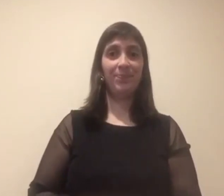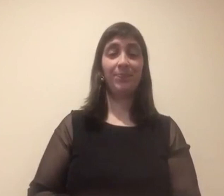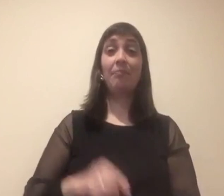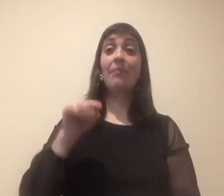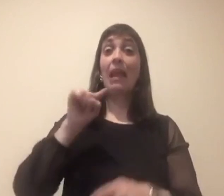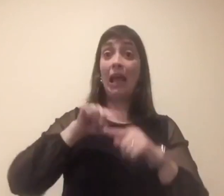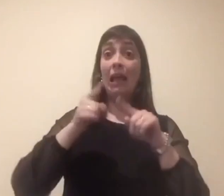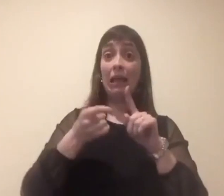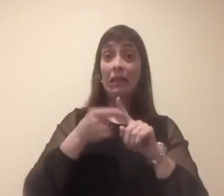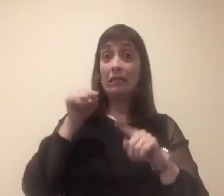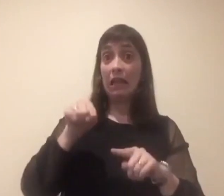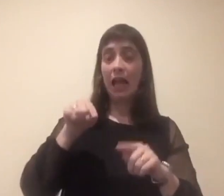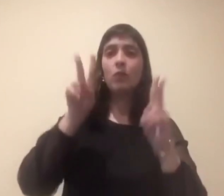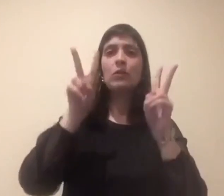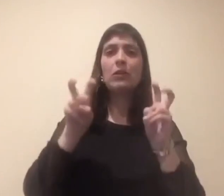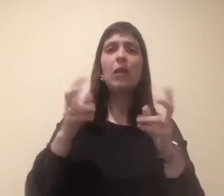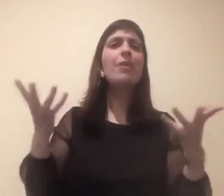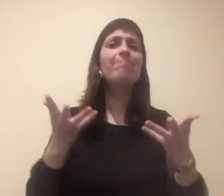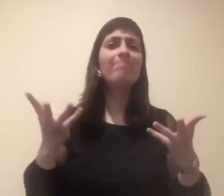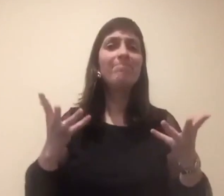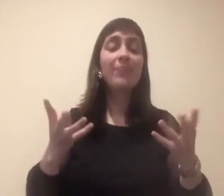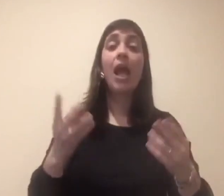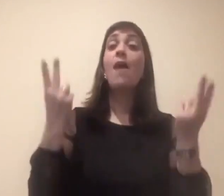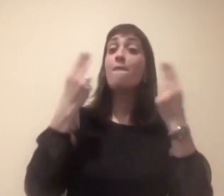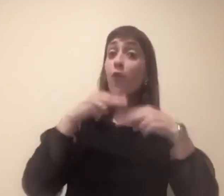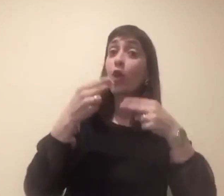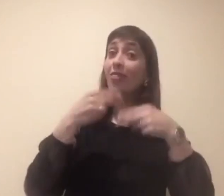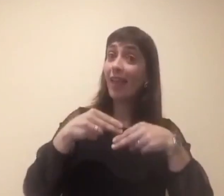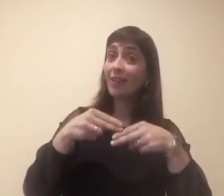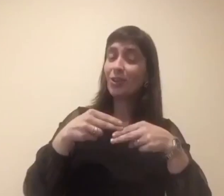O tema deste ano são as fronteiras